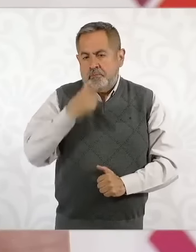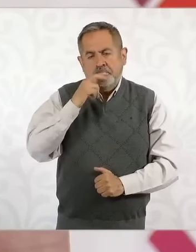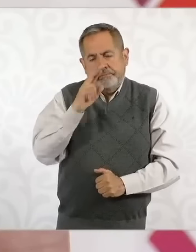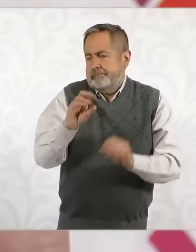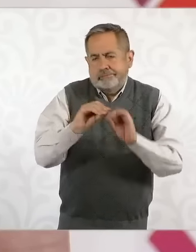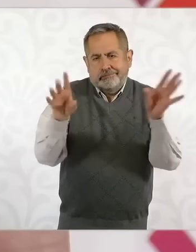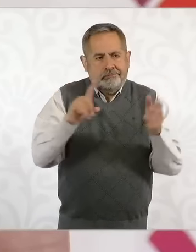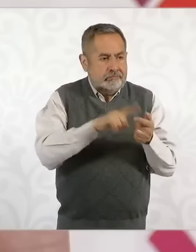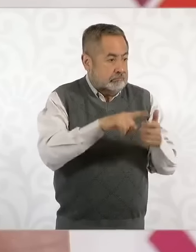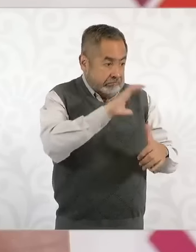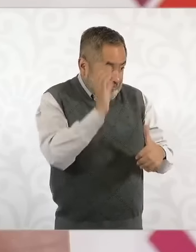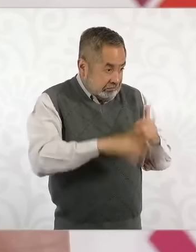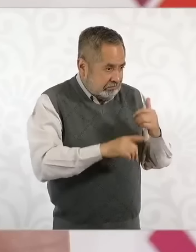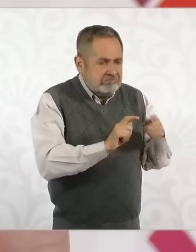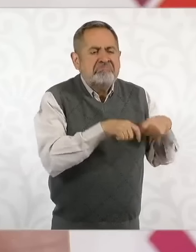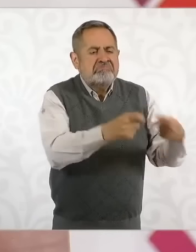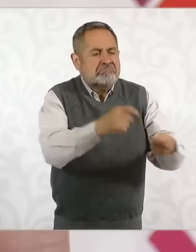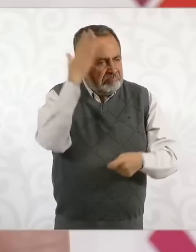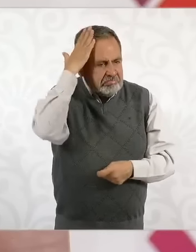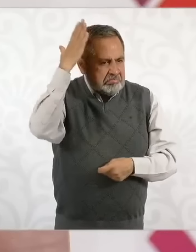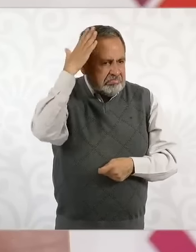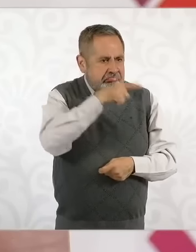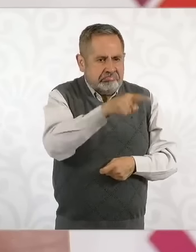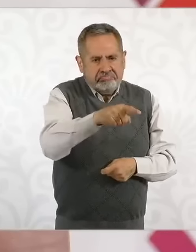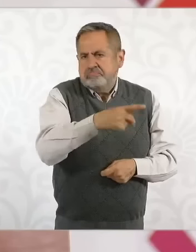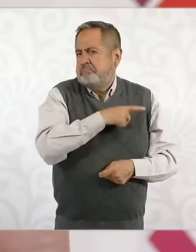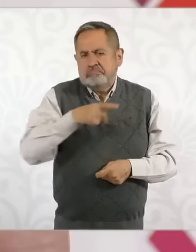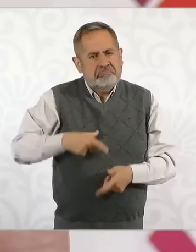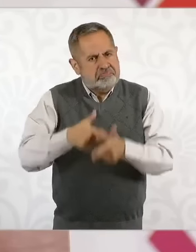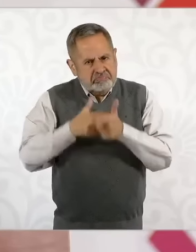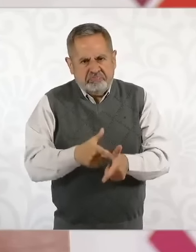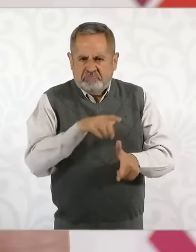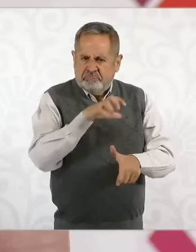y es una célula criminal que hay que continuar debilitando. Sin embargo, pues ya está detenido